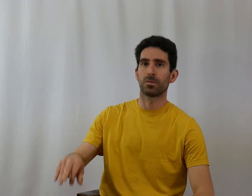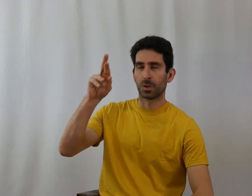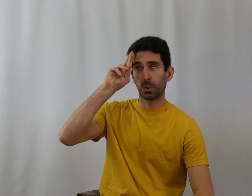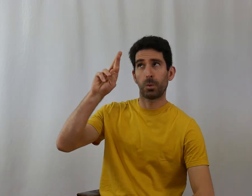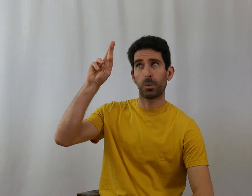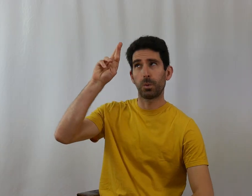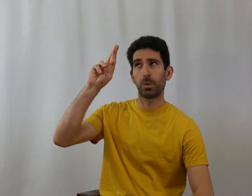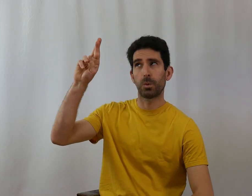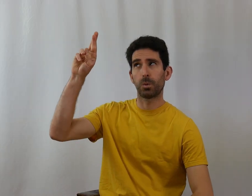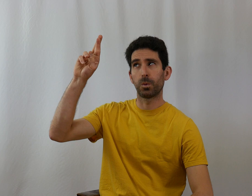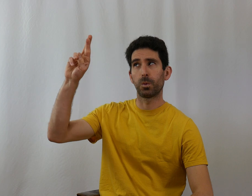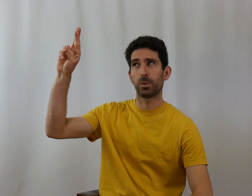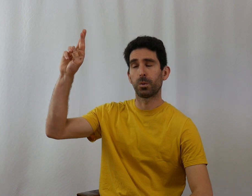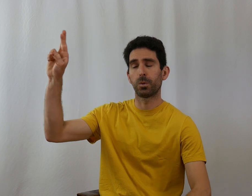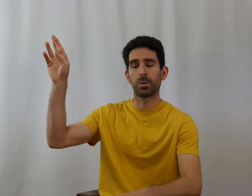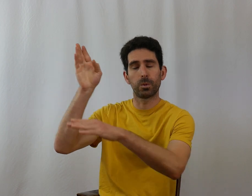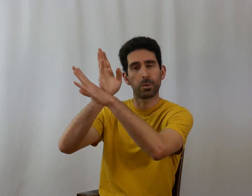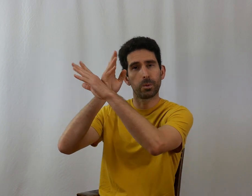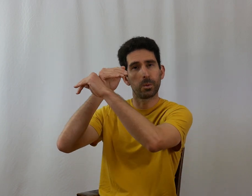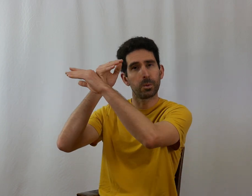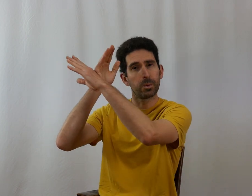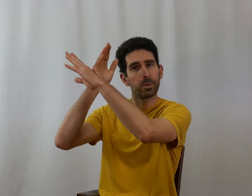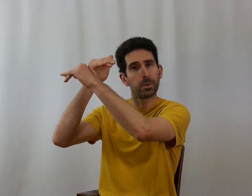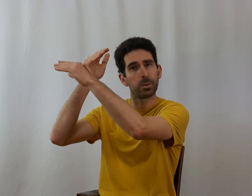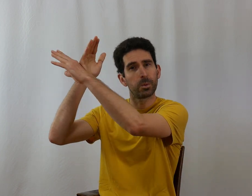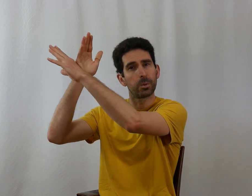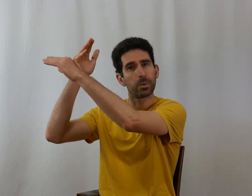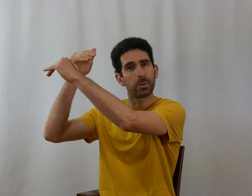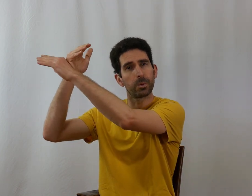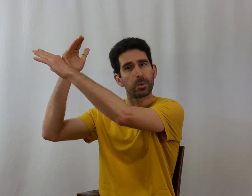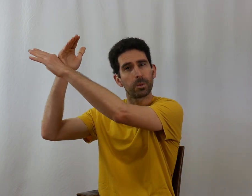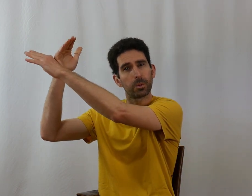Rêver, avoir l'esprit qui vagabonde.